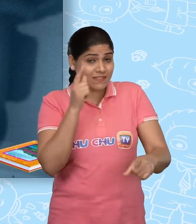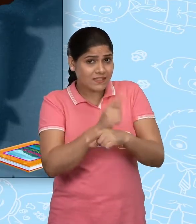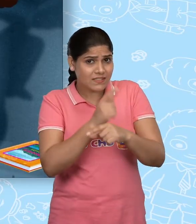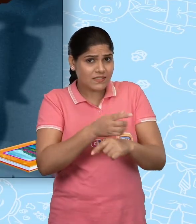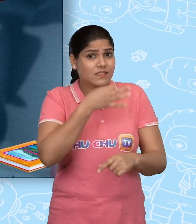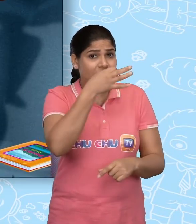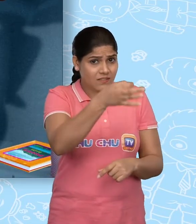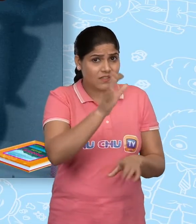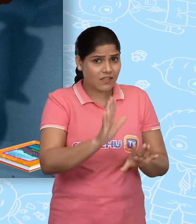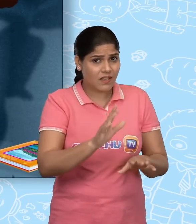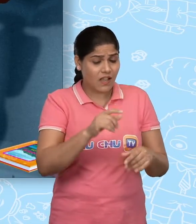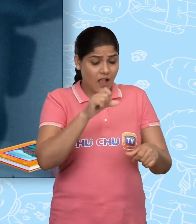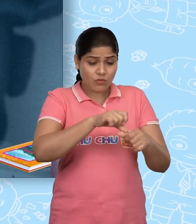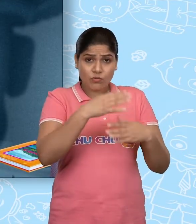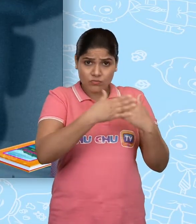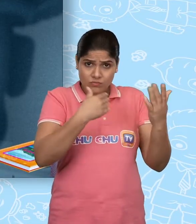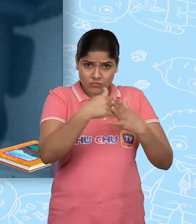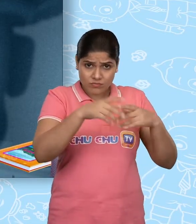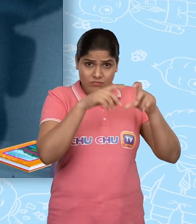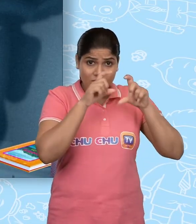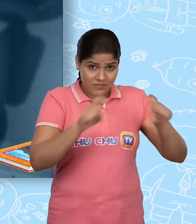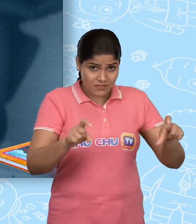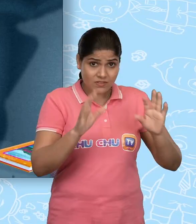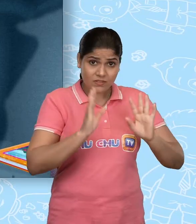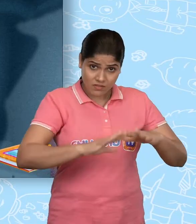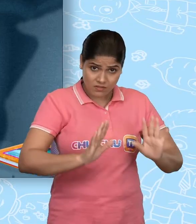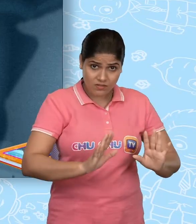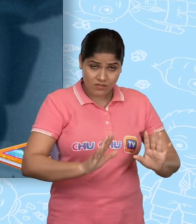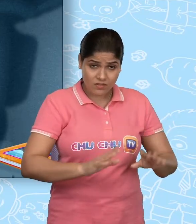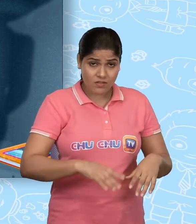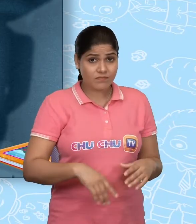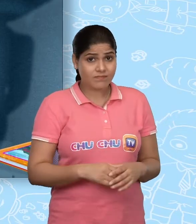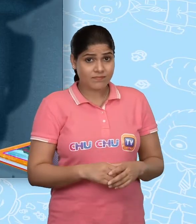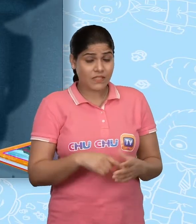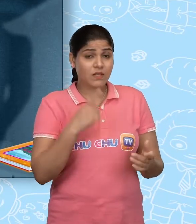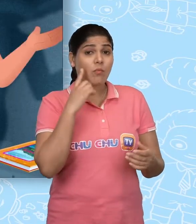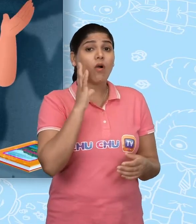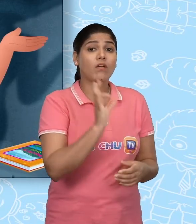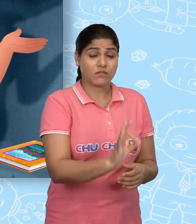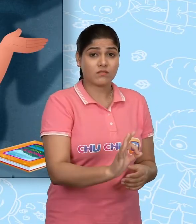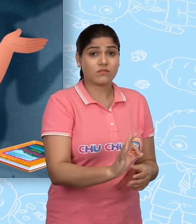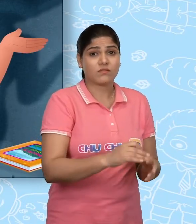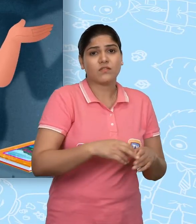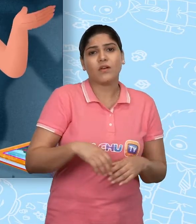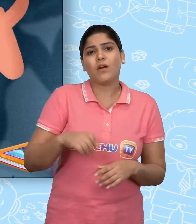Miss Dorothy ने भी तुम्हें बताया है न की अपने हाथों को साफ रखना चाहिए ये बहूत ही ज़रूरी है